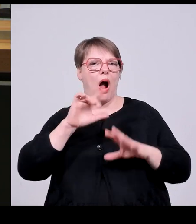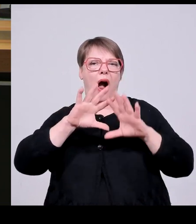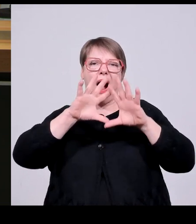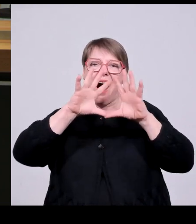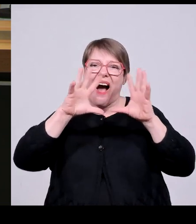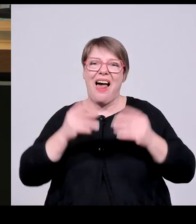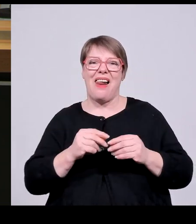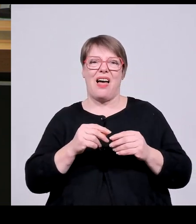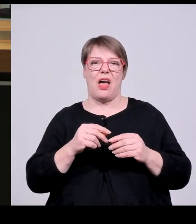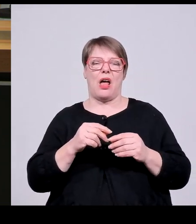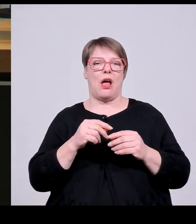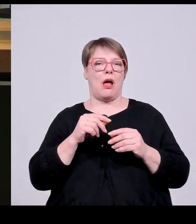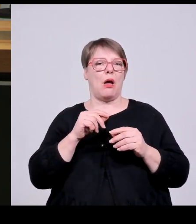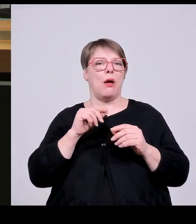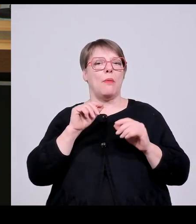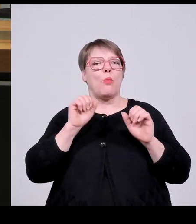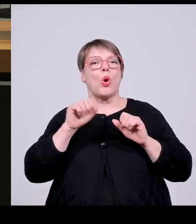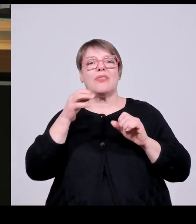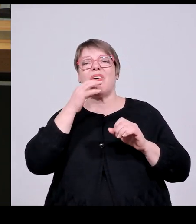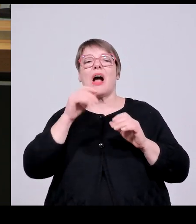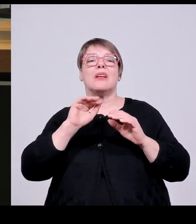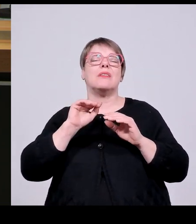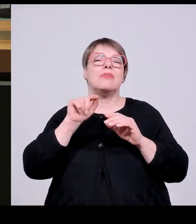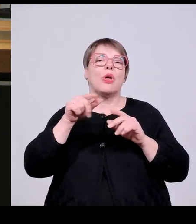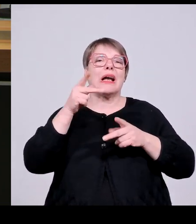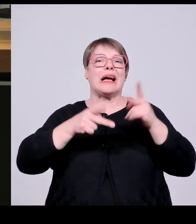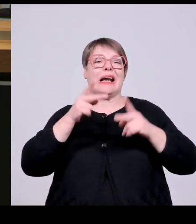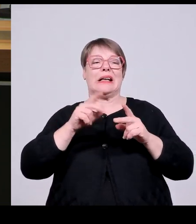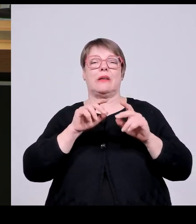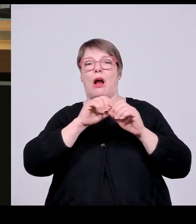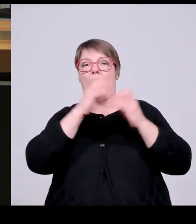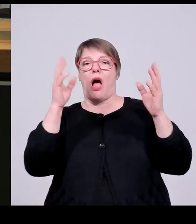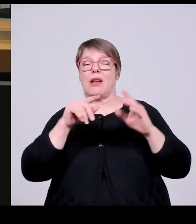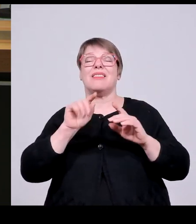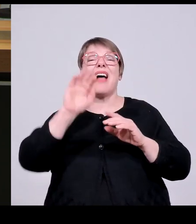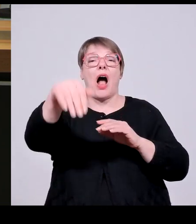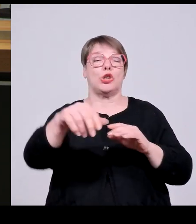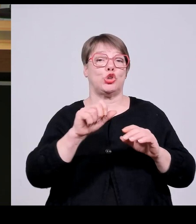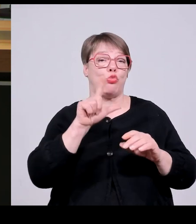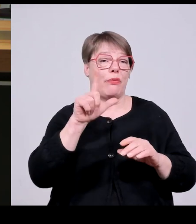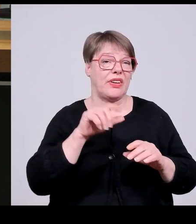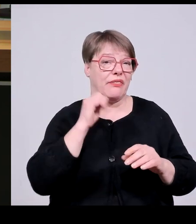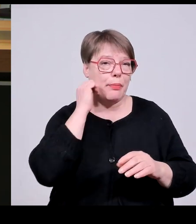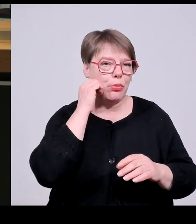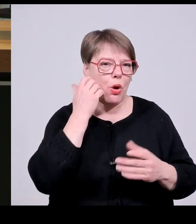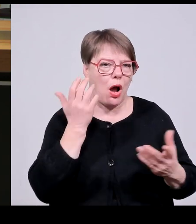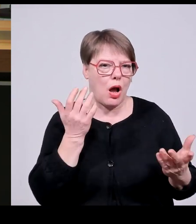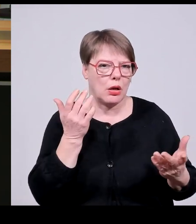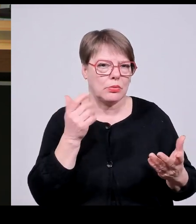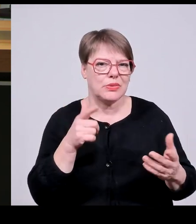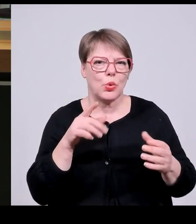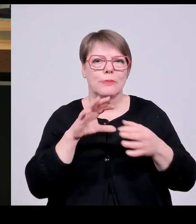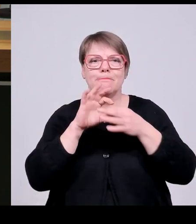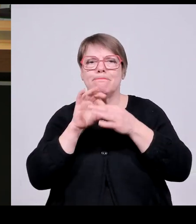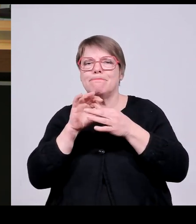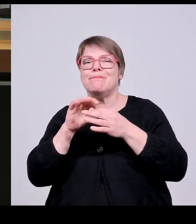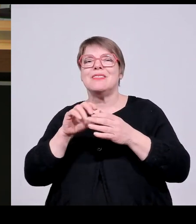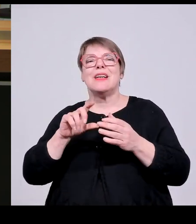richtige Weg ist, und wie genau diese aussieht und ob es möglich ist, das auch rückwirkend zur Geltung zu bringen; das werden wir sehen.